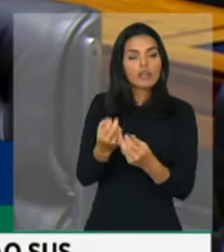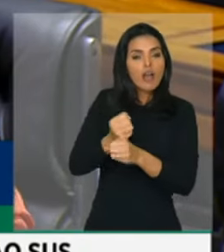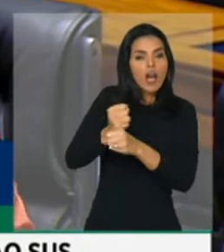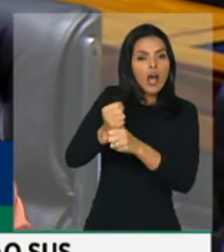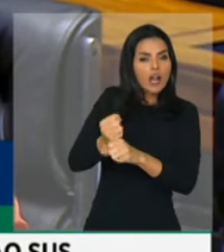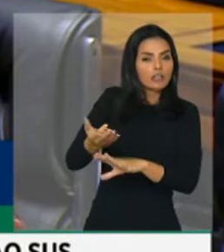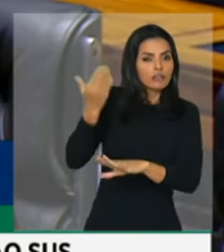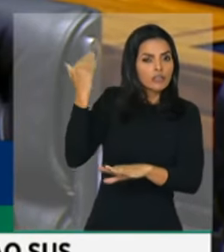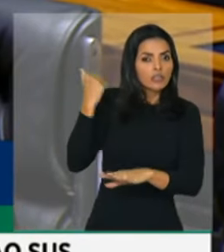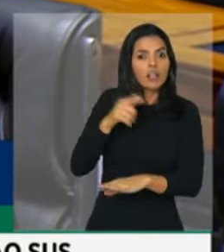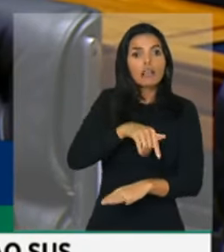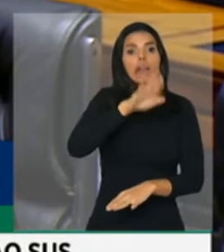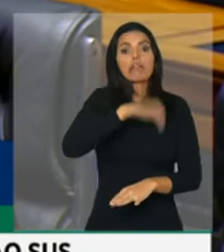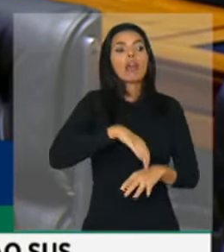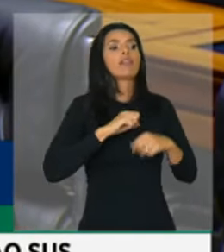ANOS ATRÁS QUE QUEM DEFENDIA TABELA DO SISTEMA ÚNICO DE